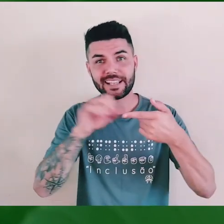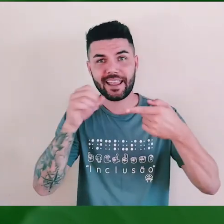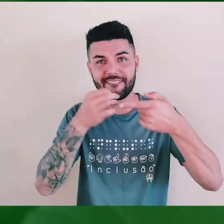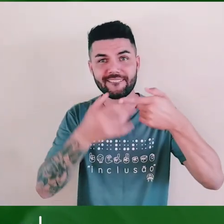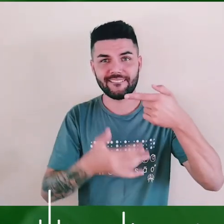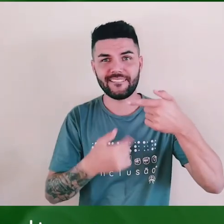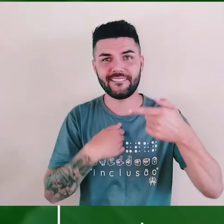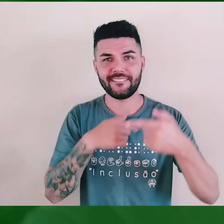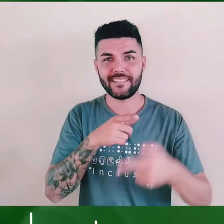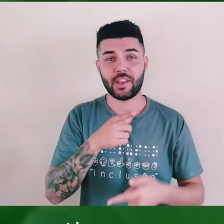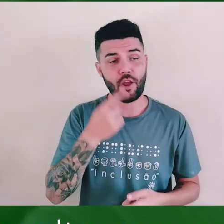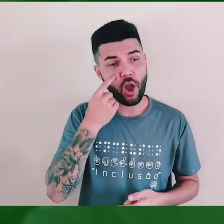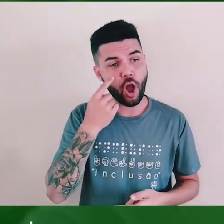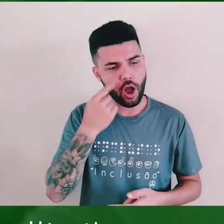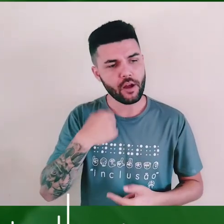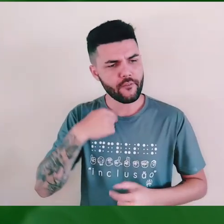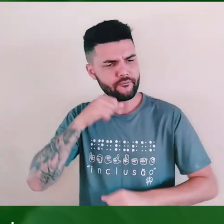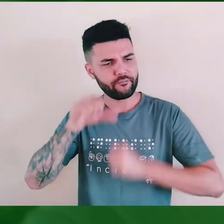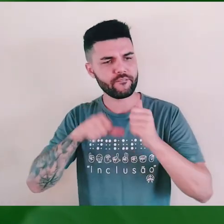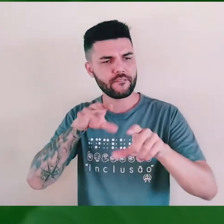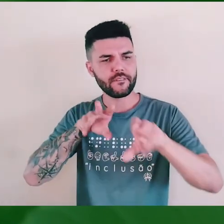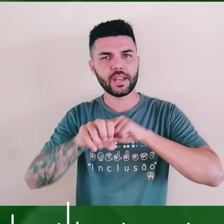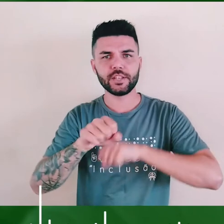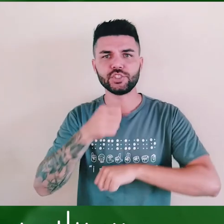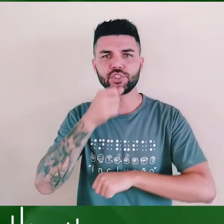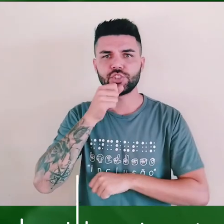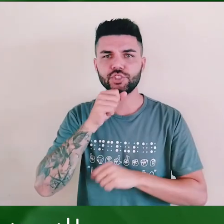(cantando). Queria muito e eu tenho certeza que ela viu, de alguma forma ela viu essa